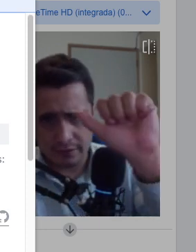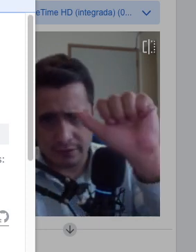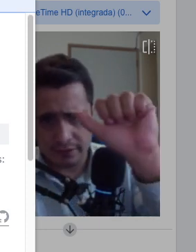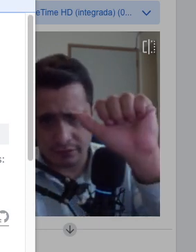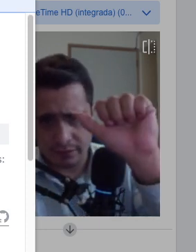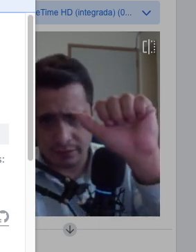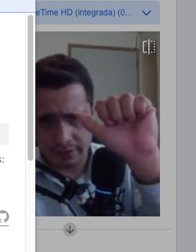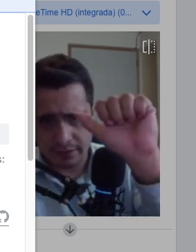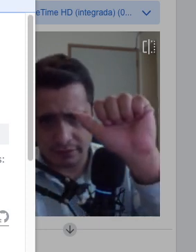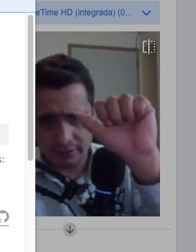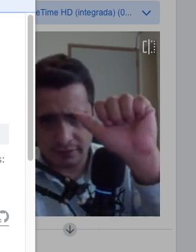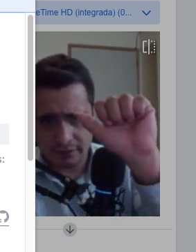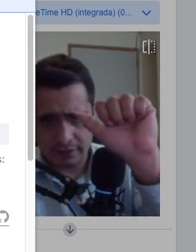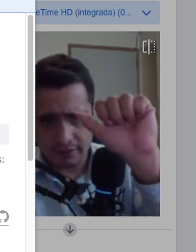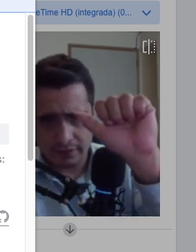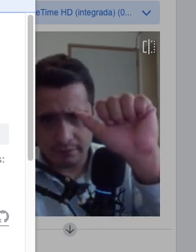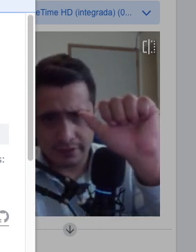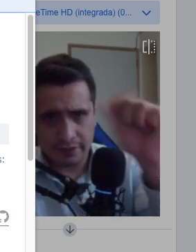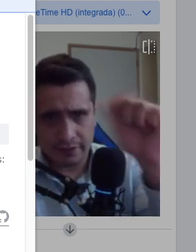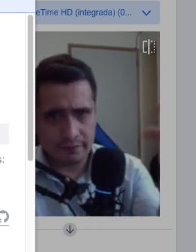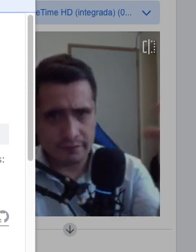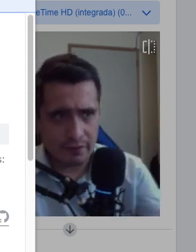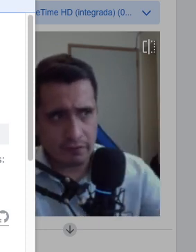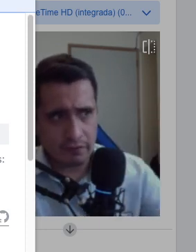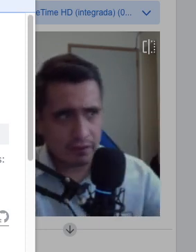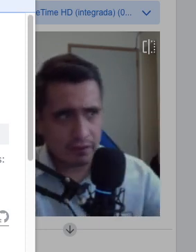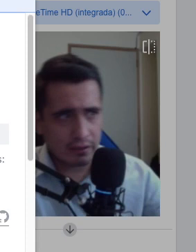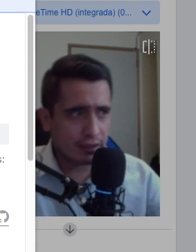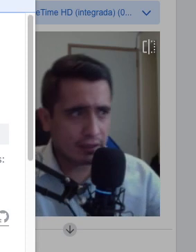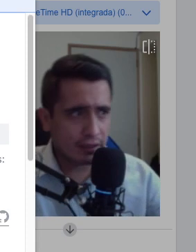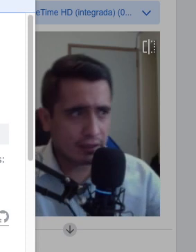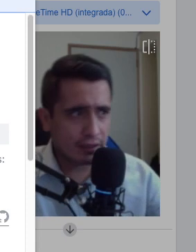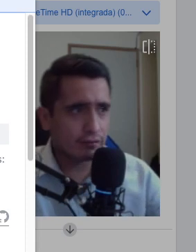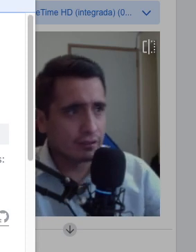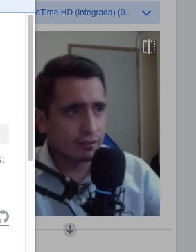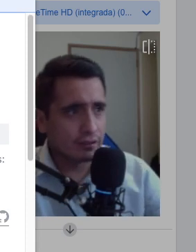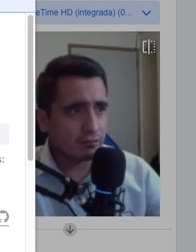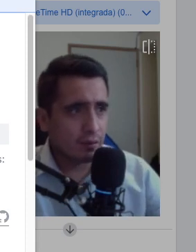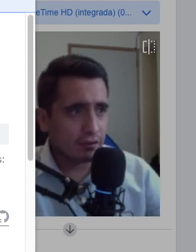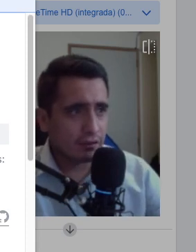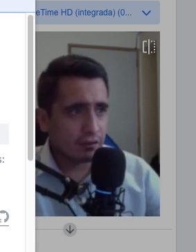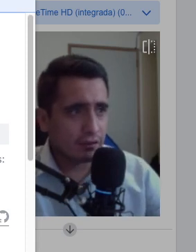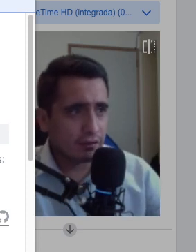una parte sí para que trabajen mejor la máquina y lo identifique nos vamos a darle de subir modelo